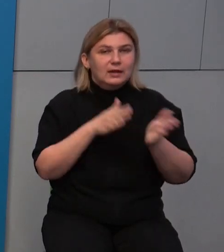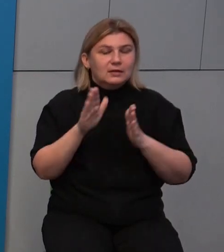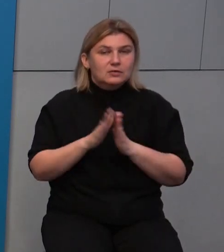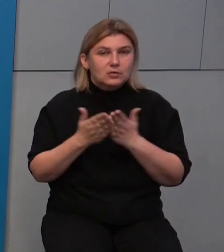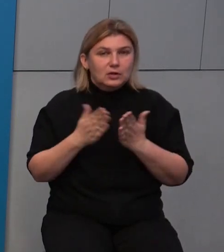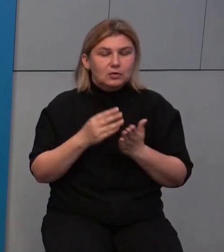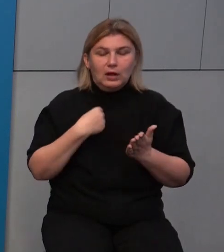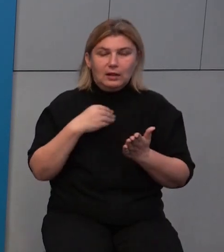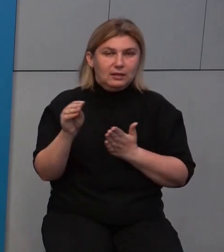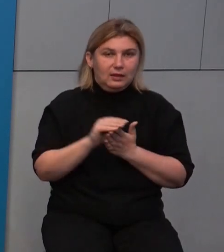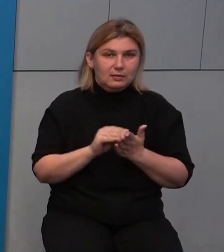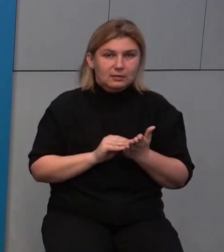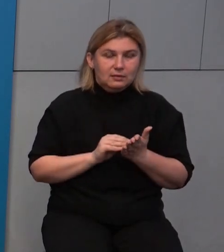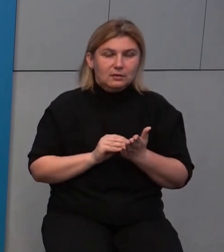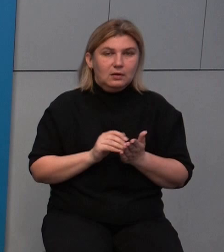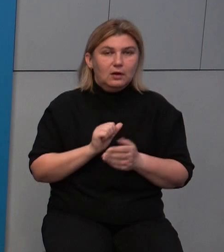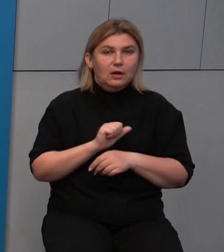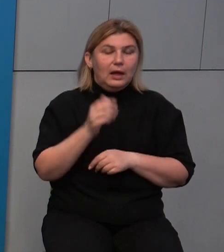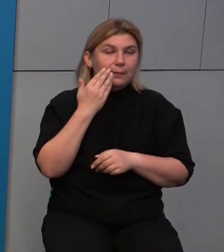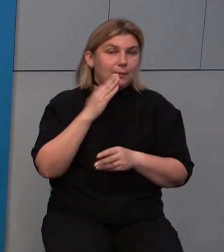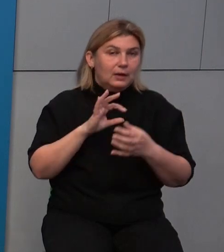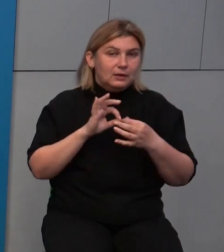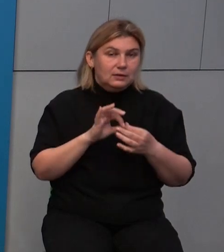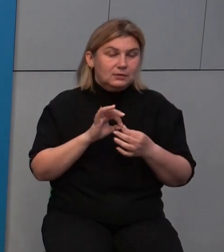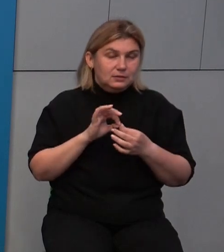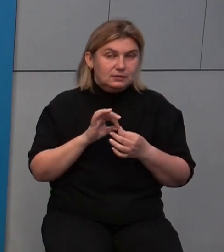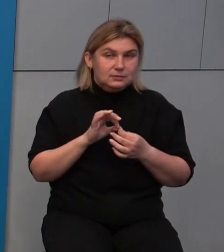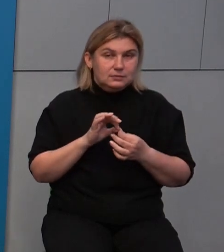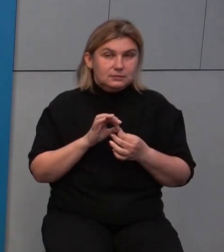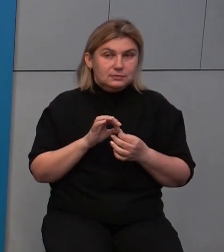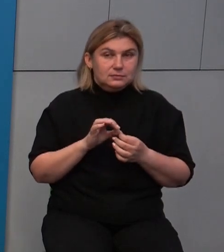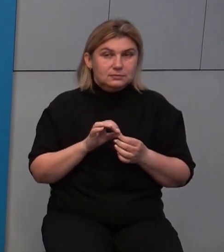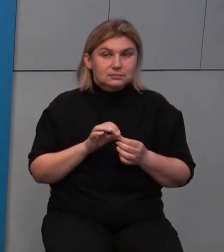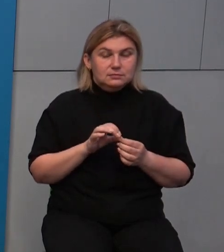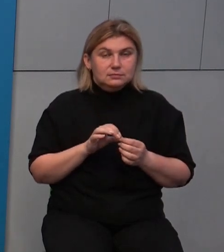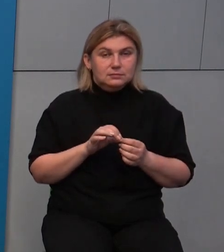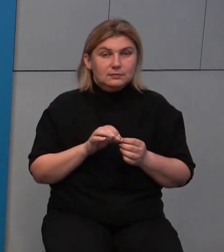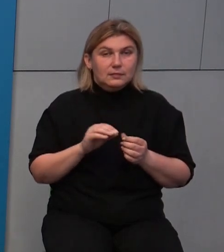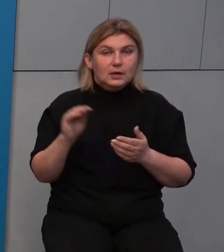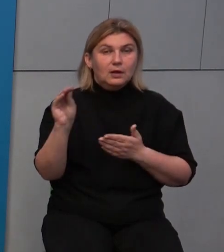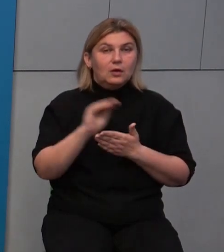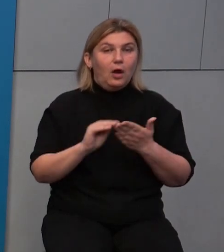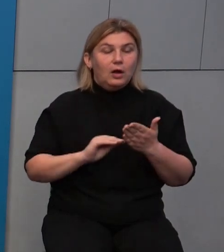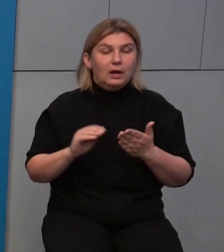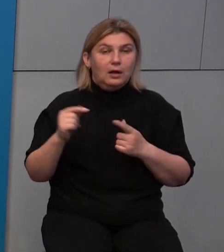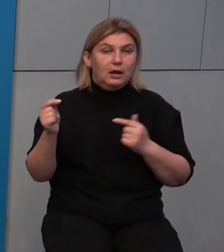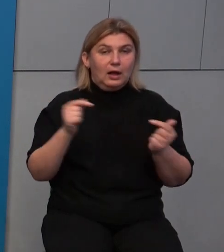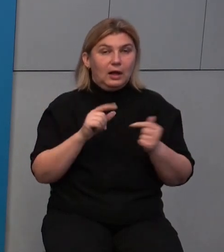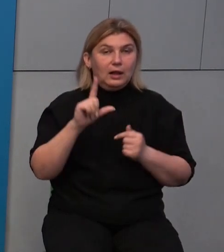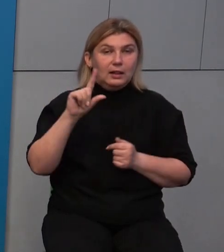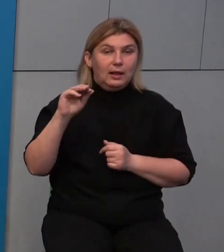ale z którą jestem bardzo związana, czyli korespondencja Lema i Ursuli Le Guin